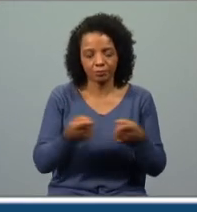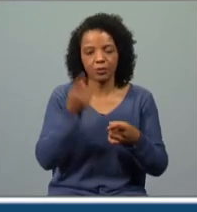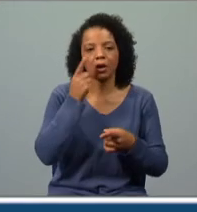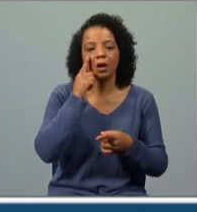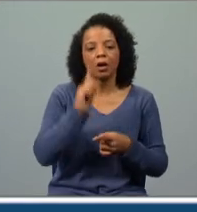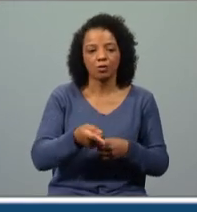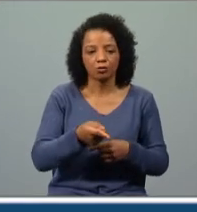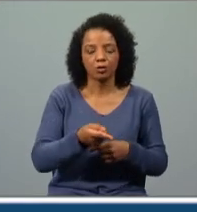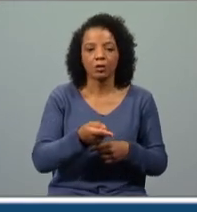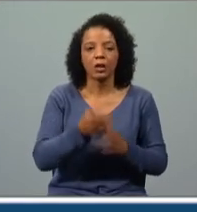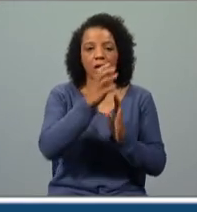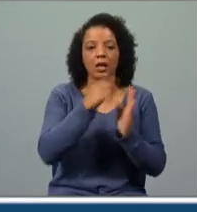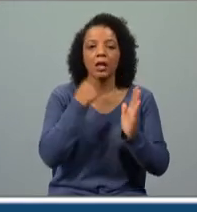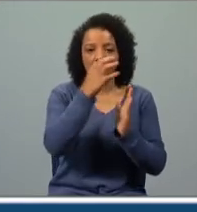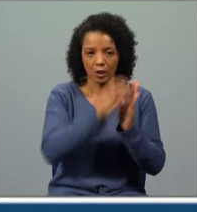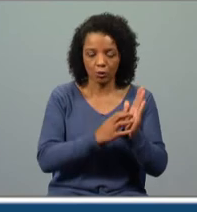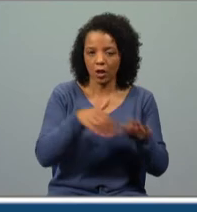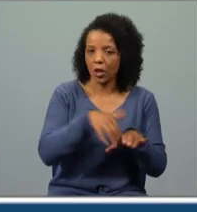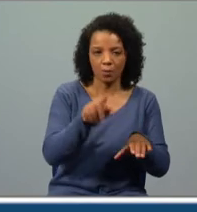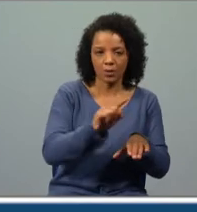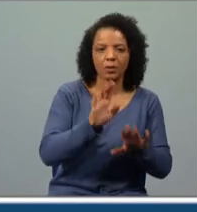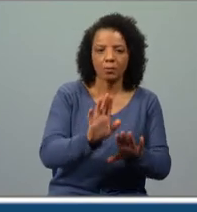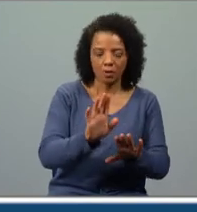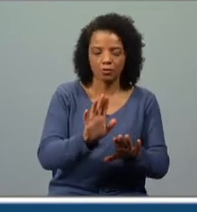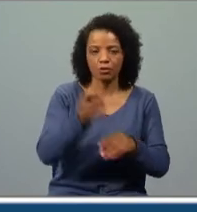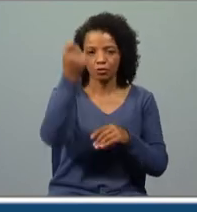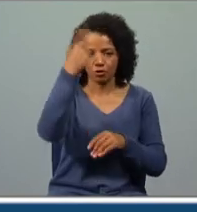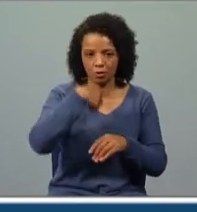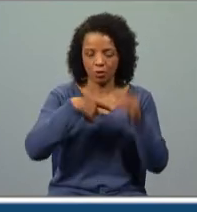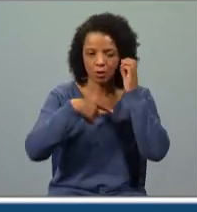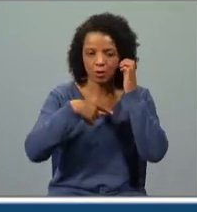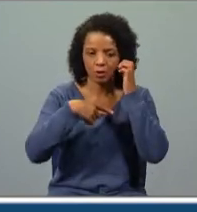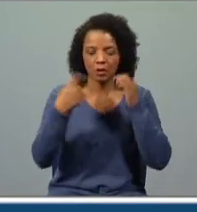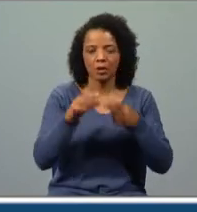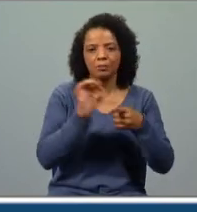participante mas é um narrador desta história que tem umas características um 參與者，但他是這個的敘述者有一些特點的故事